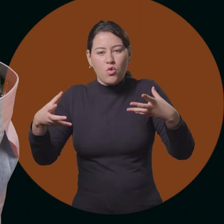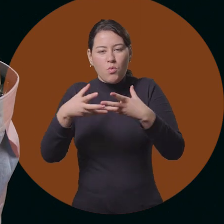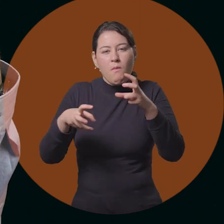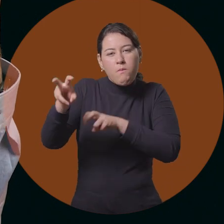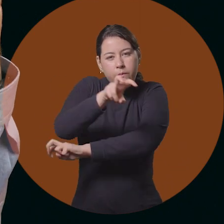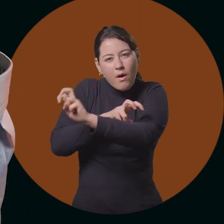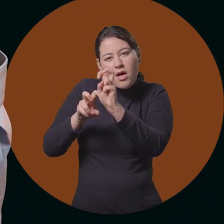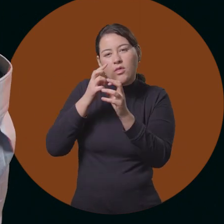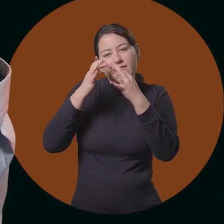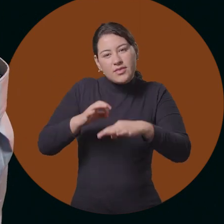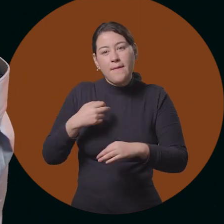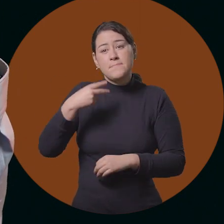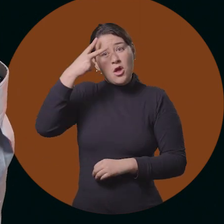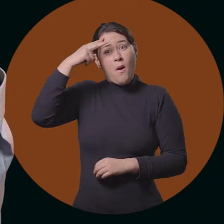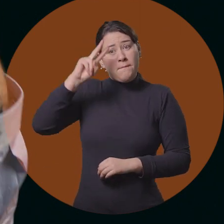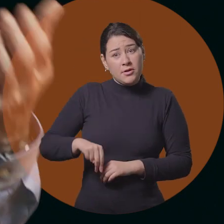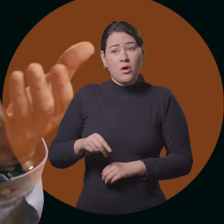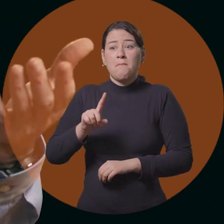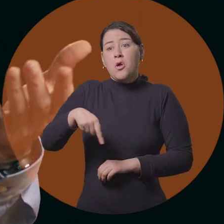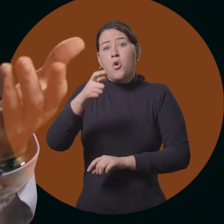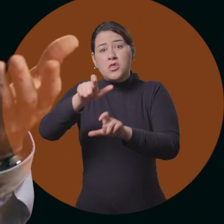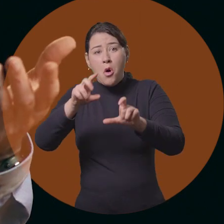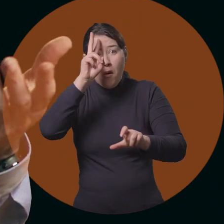Entonces, mi opinión es una opinión pero puede haber otras mucho más válidas que la mía.